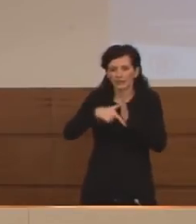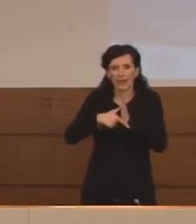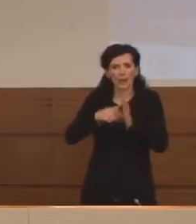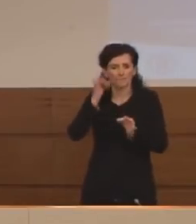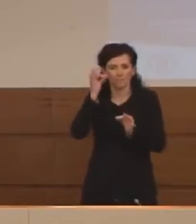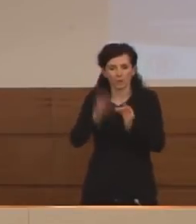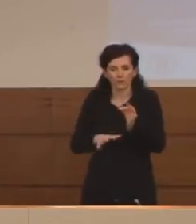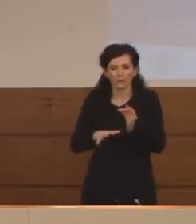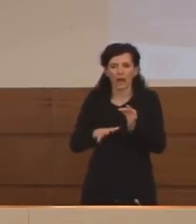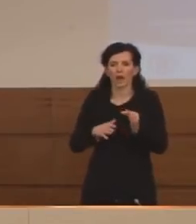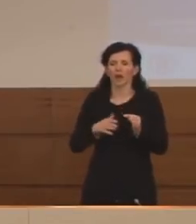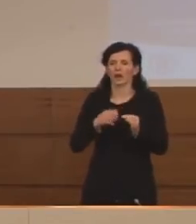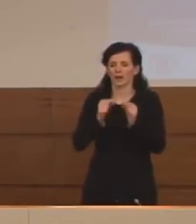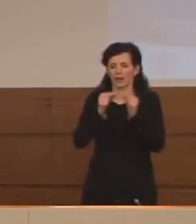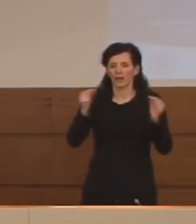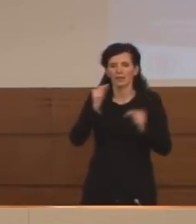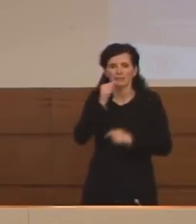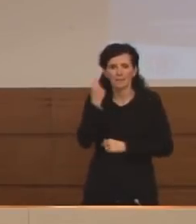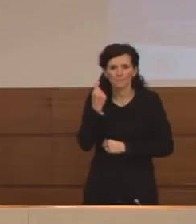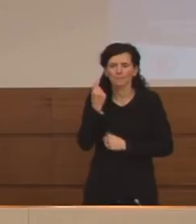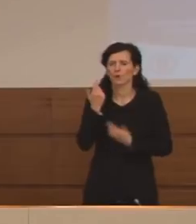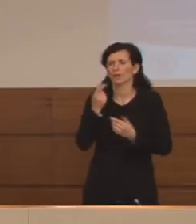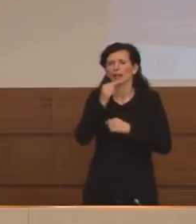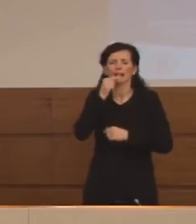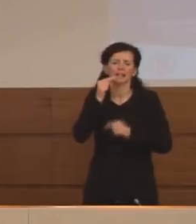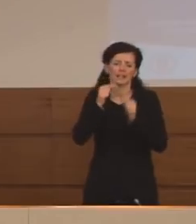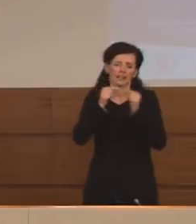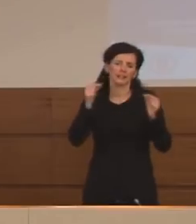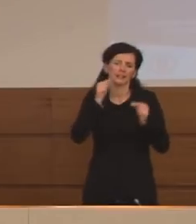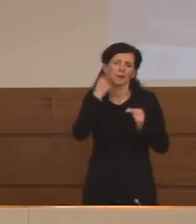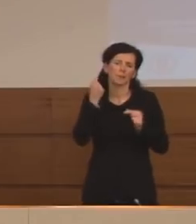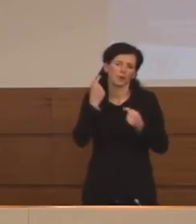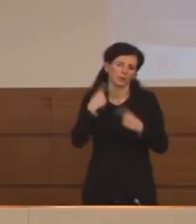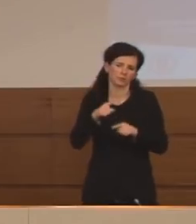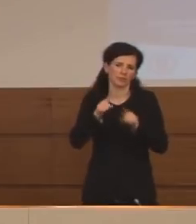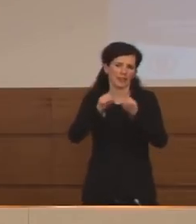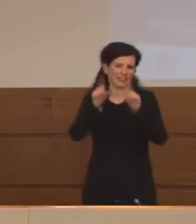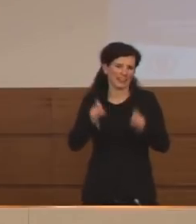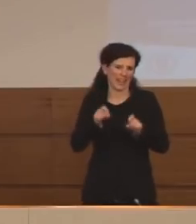Noi diciamo i tamponi sono i testi, no? Il tampone è proprio quello che serve a fare il test.